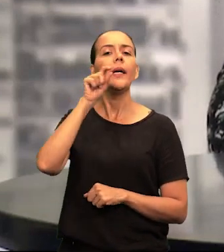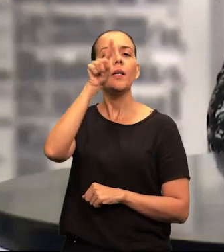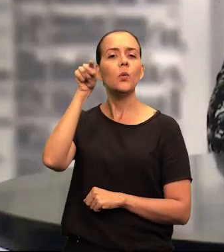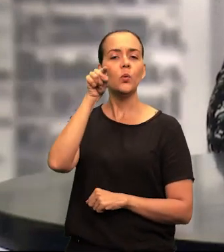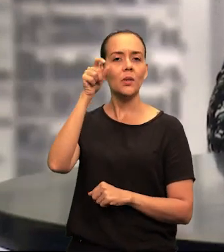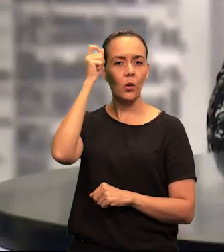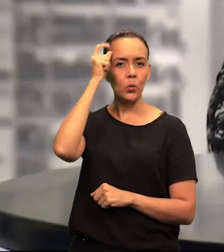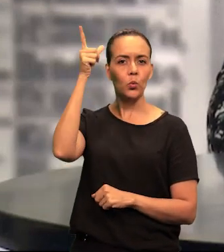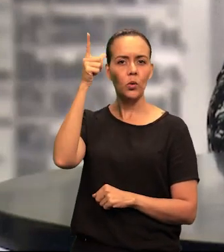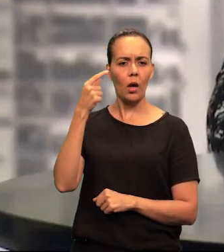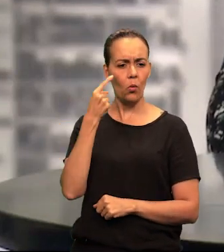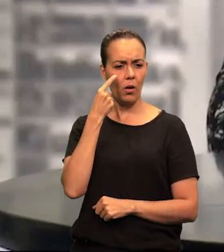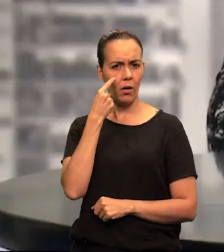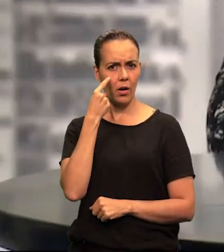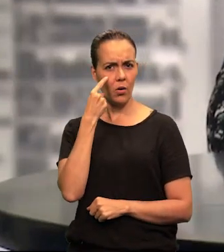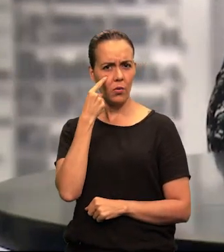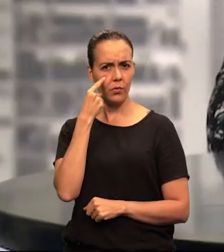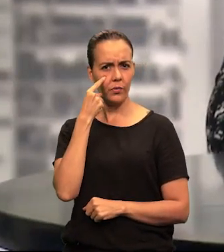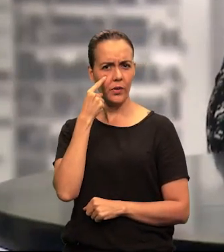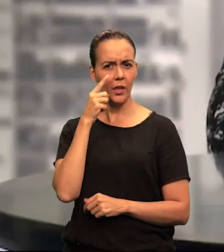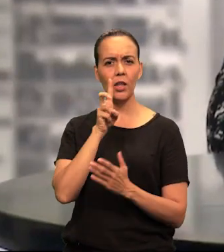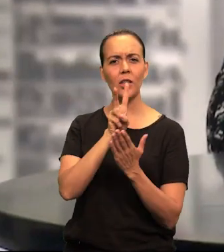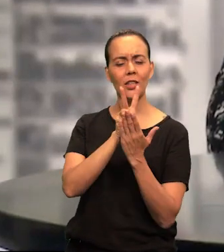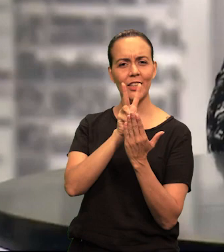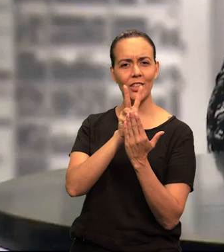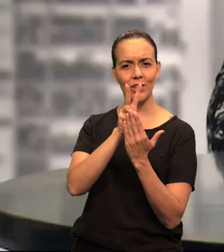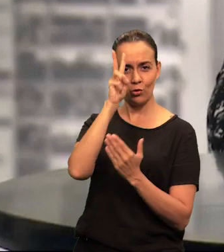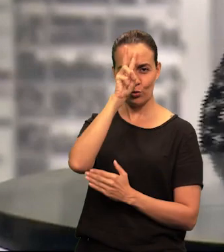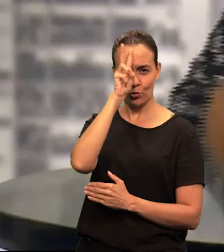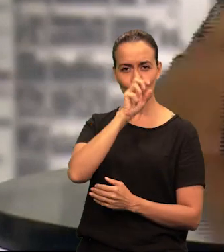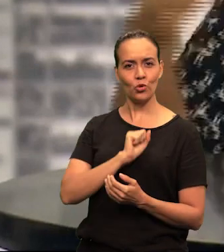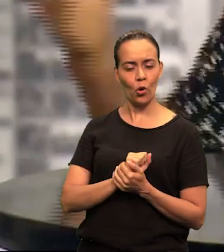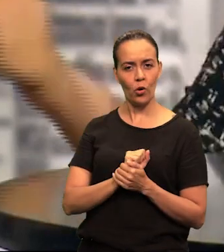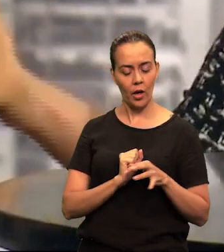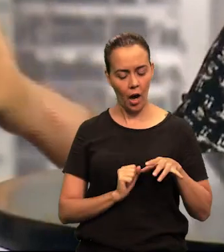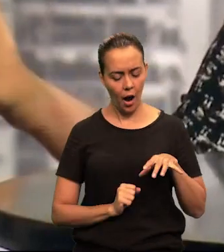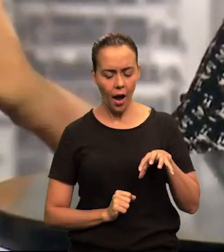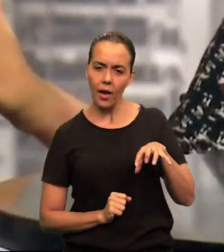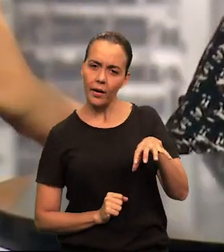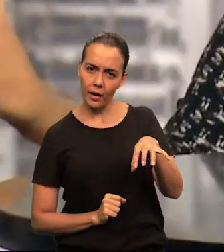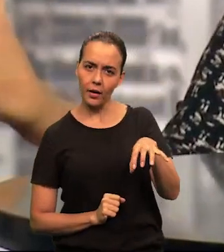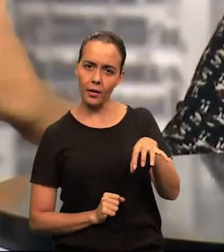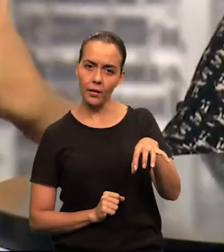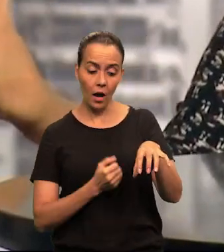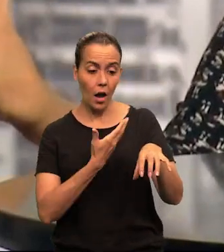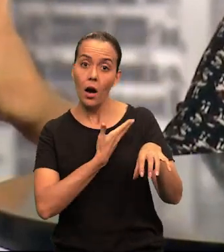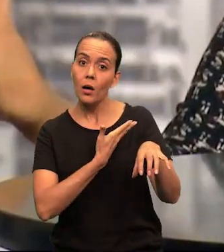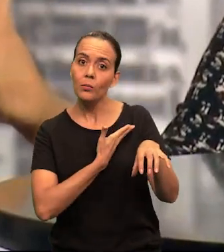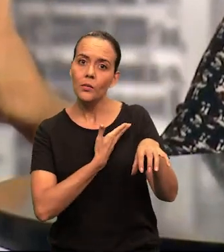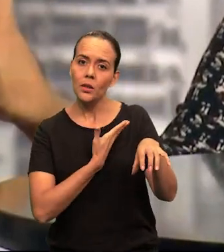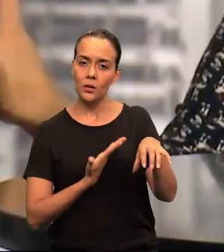e aí eu vi o mito, a história da aranha contada pelos indígenas. A aranha é uma amiga da tribo.